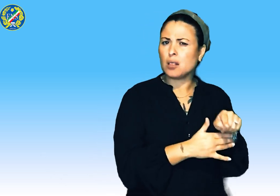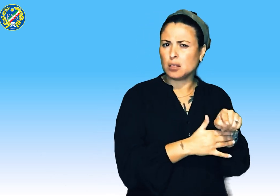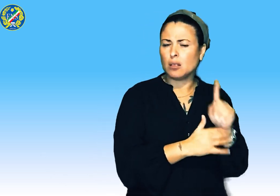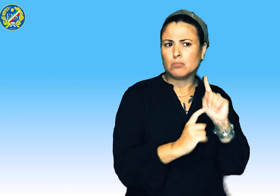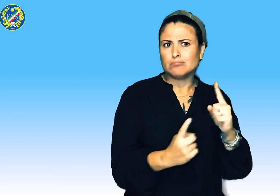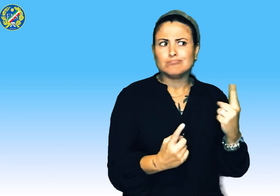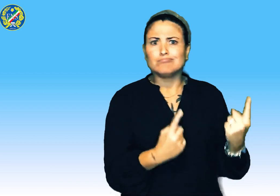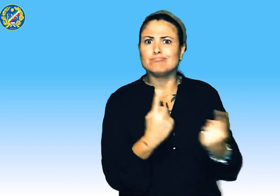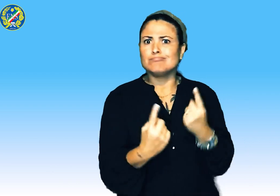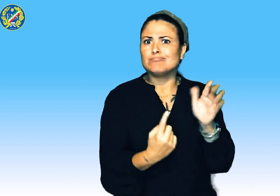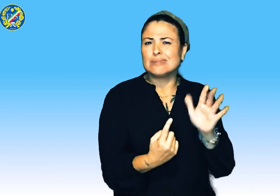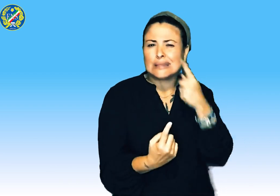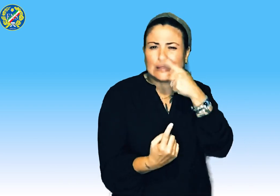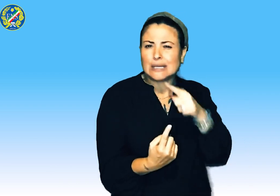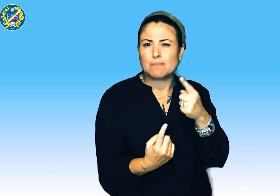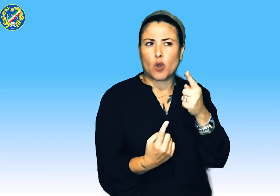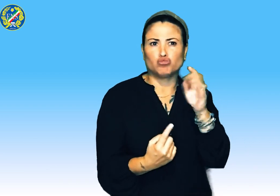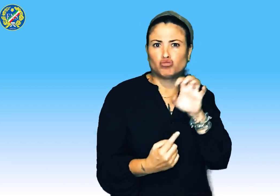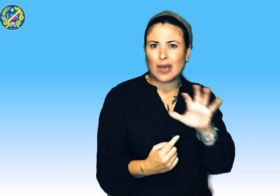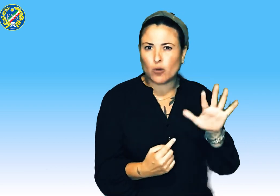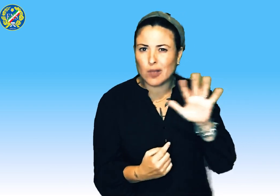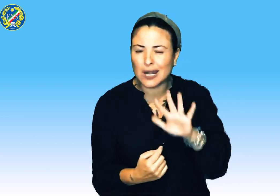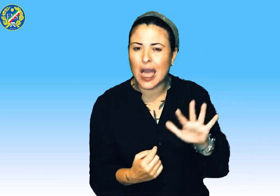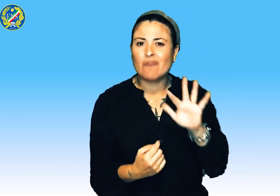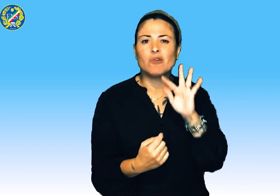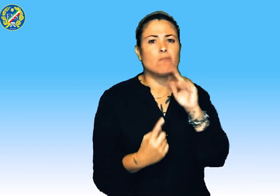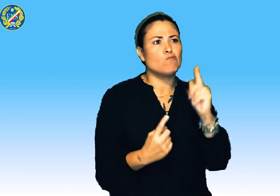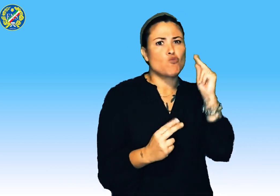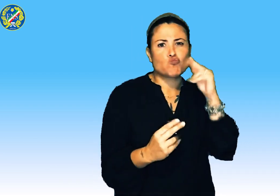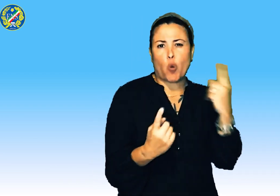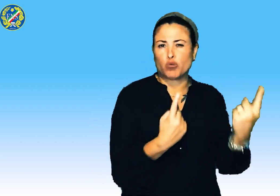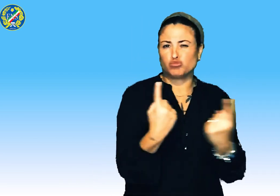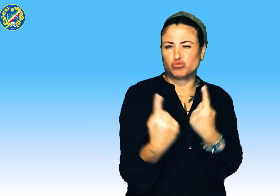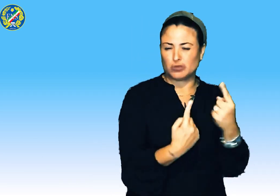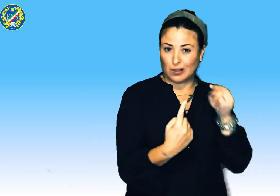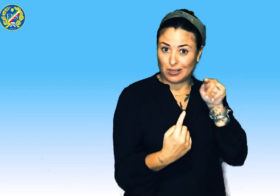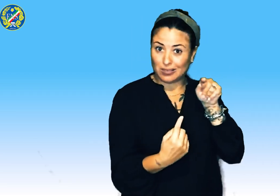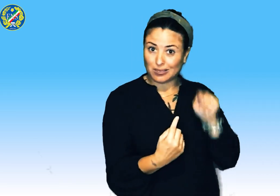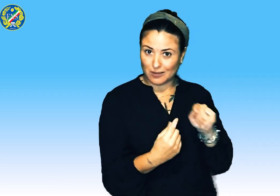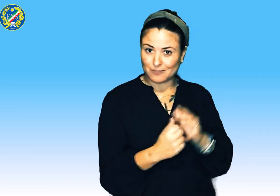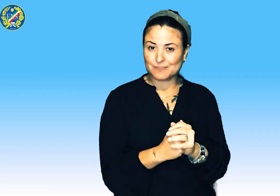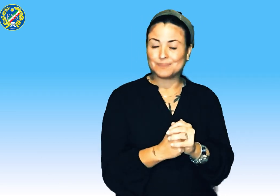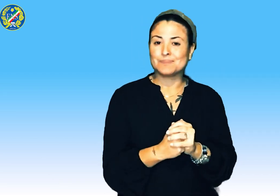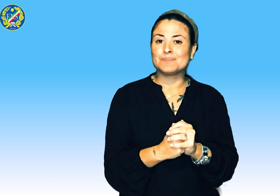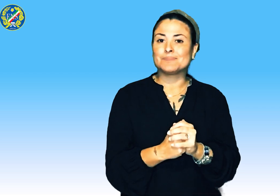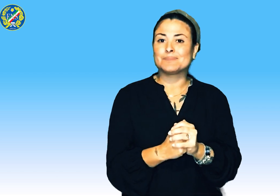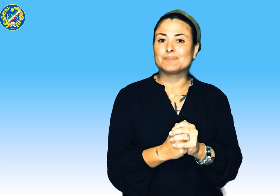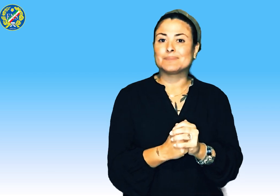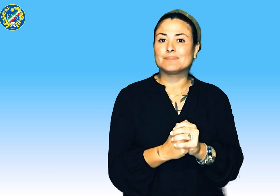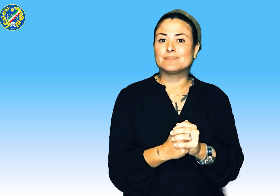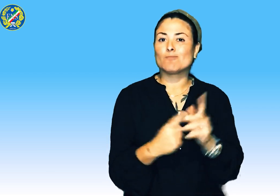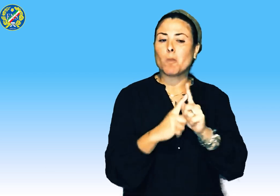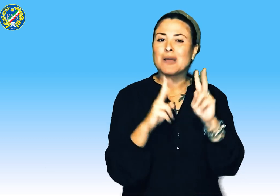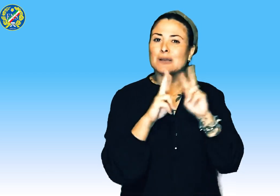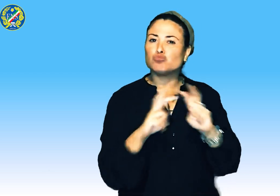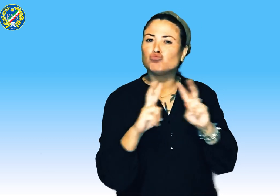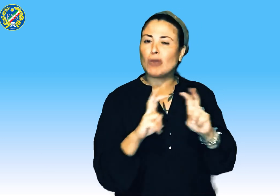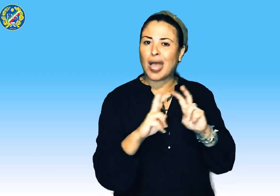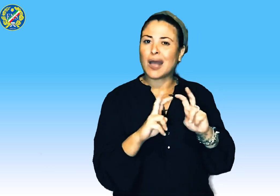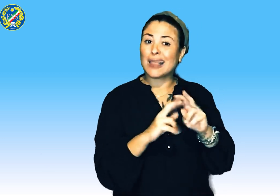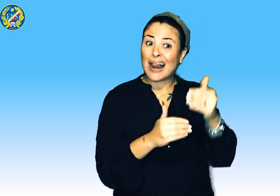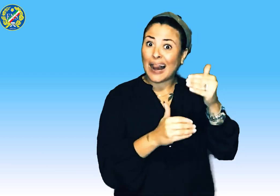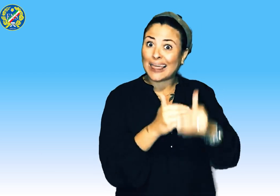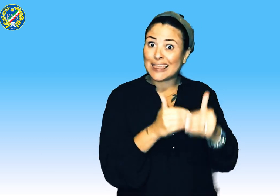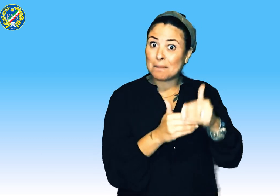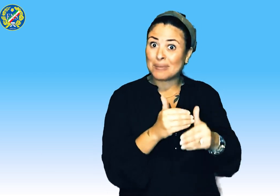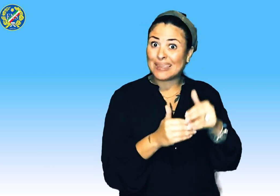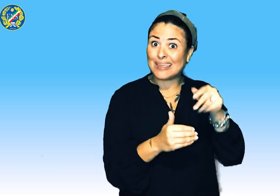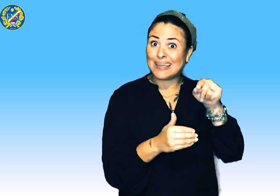Sin dalle sue origini, la specie umana ha costantemente cercato di superare i propri limiti,